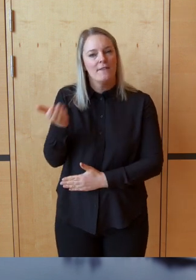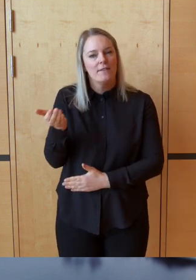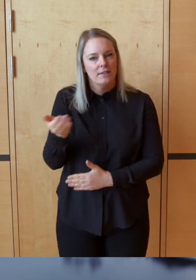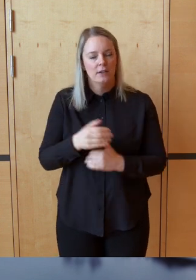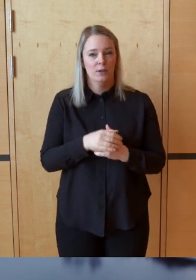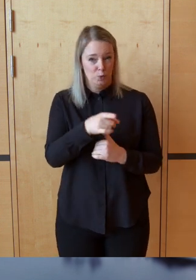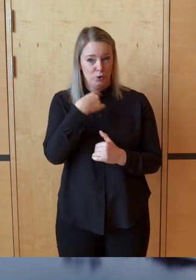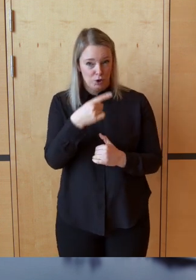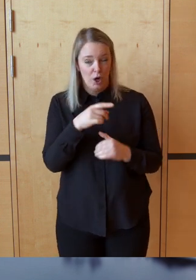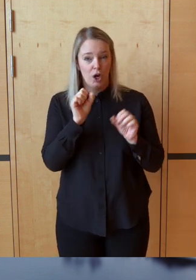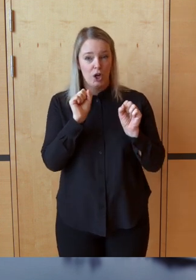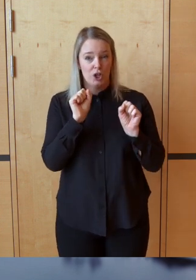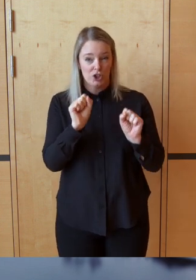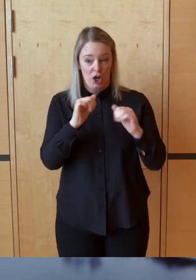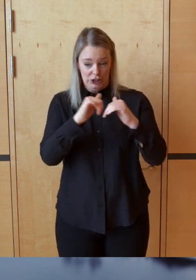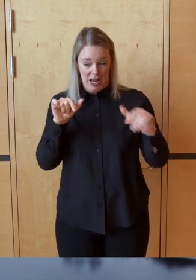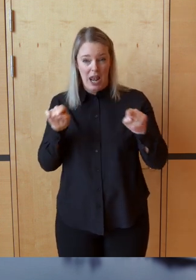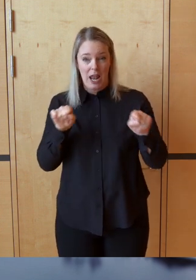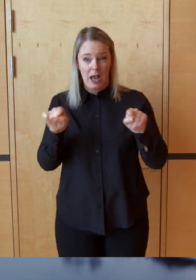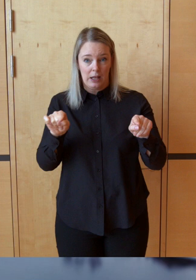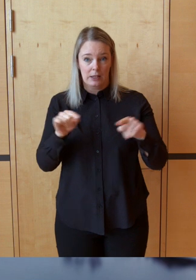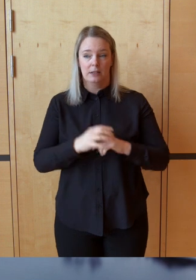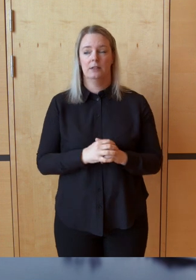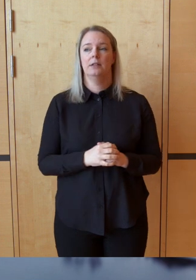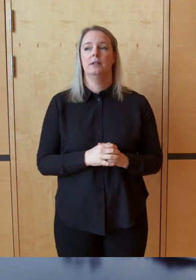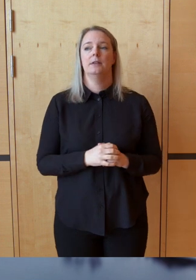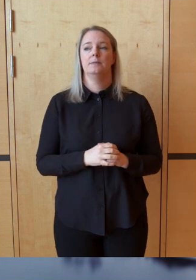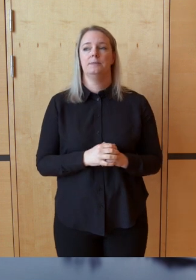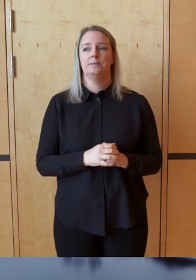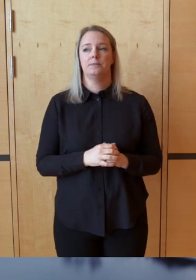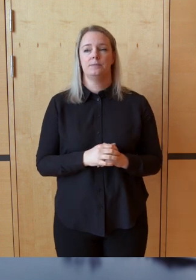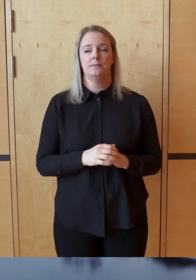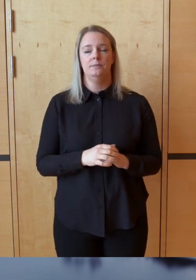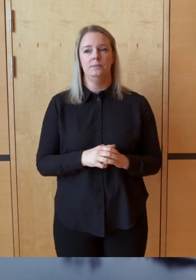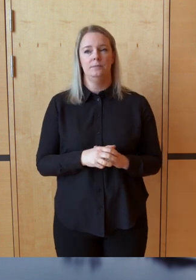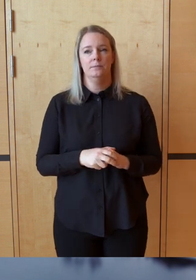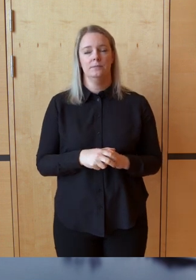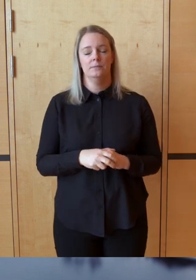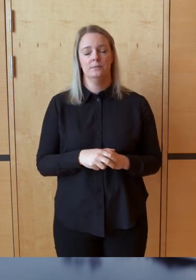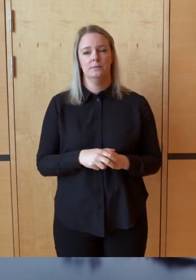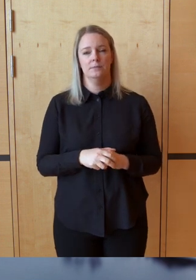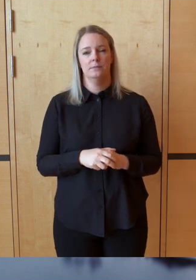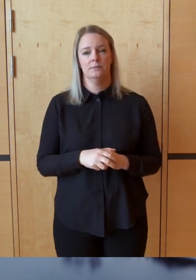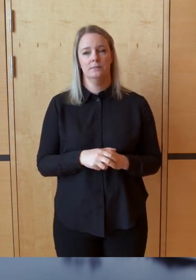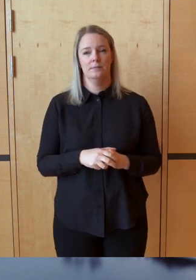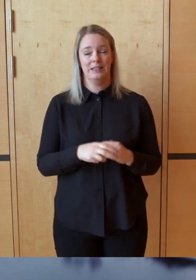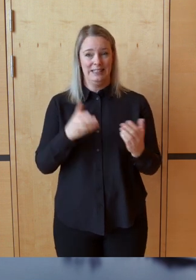Om du ska betraktas och någon skillnad mellan att Samla in pengar till en välgörenhetsorganisation Tex Motat